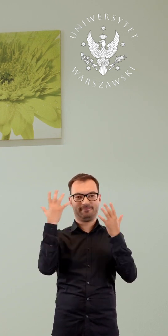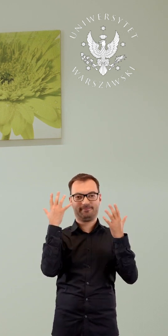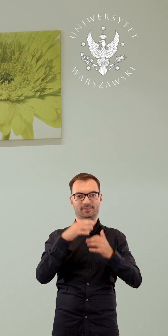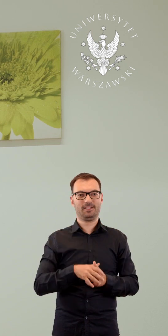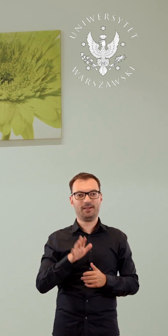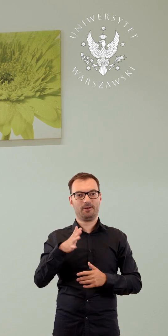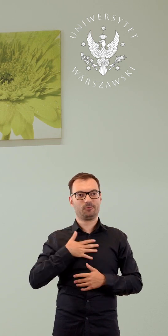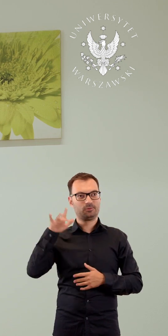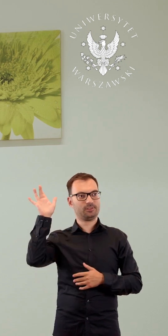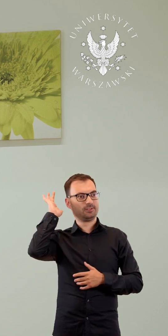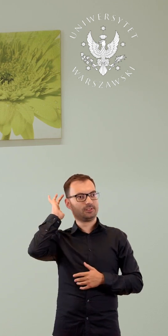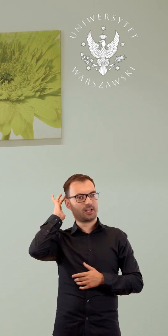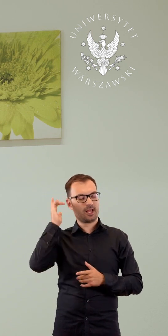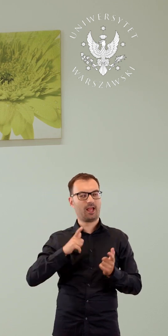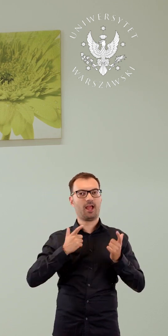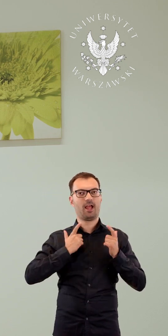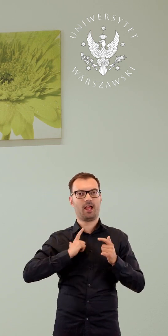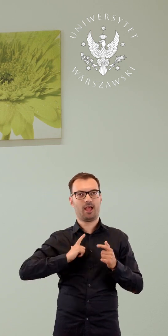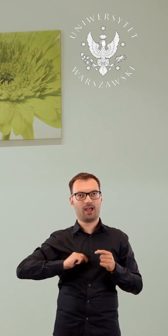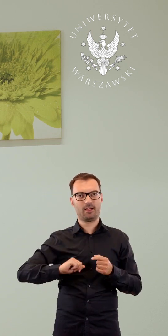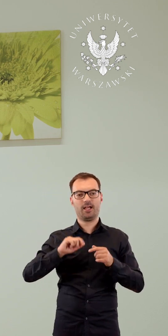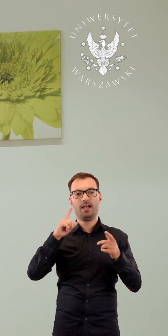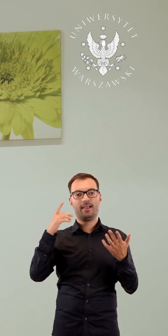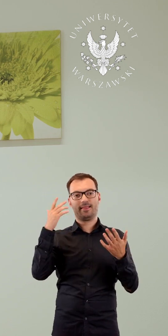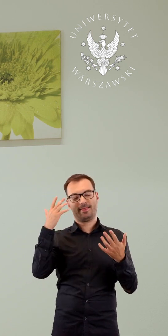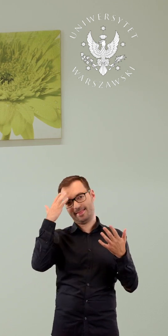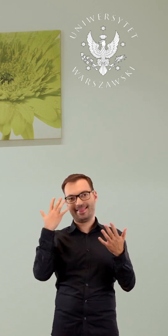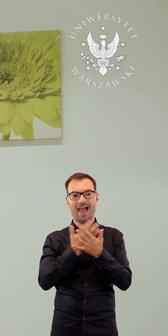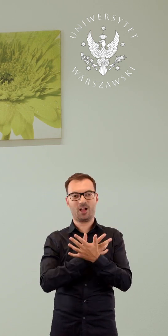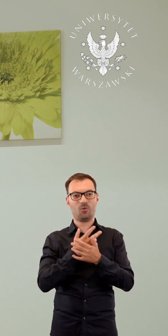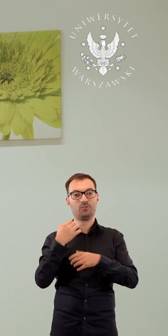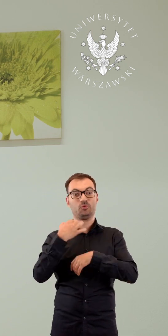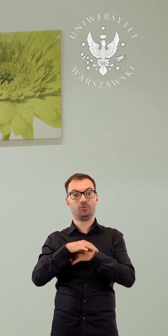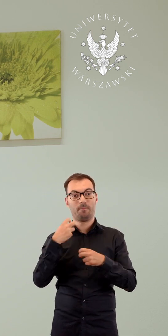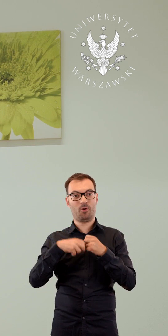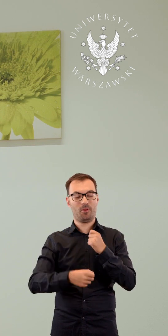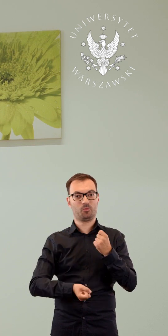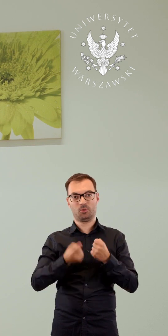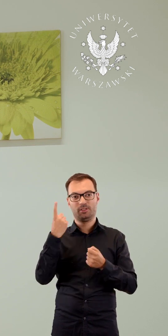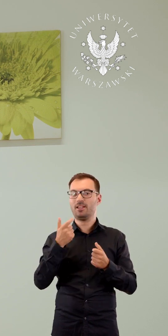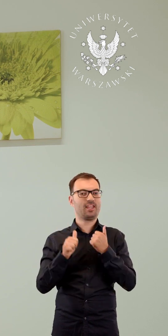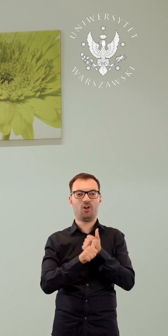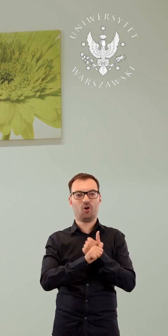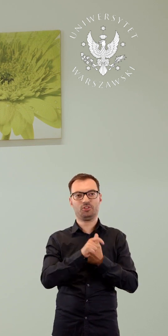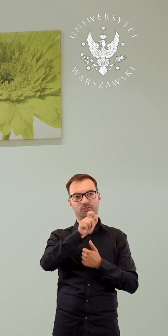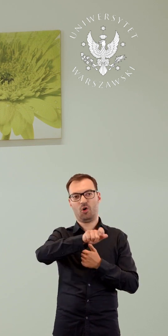ponieważ mają wtedy poczucie, że faktycznie te nagle pojawiające się problemy na studiach one nie wynikają z tego,